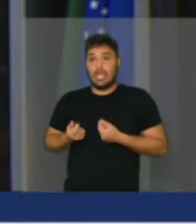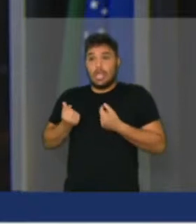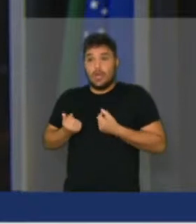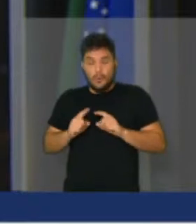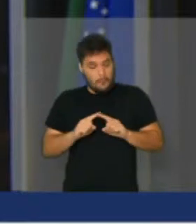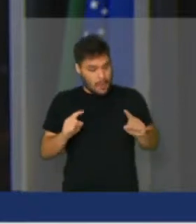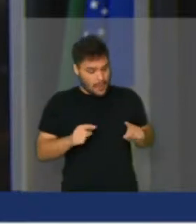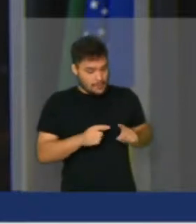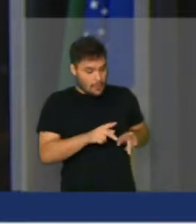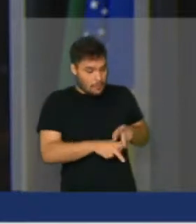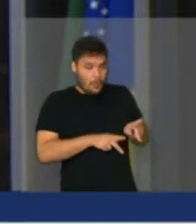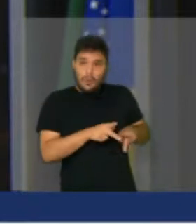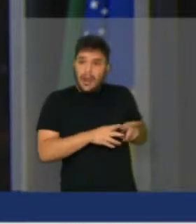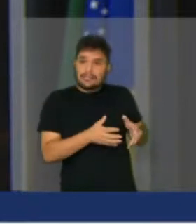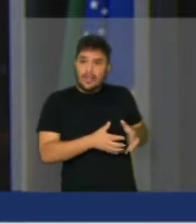PAÍS. A ALTA DO DÓLAR É PERIGOSÍSSIMA PARA A NOSSA